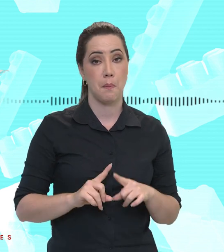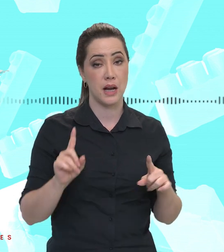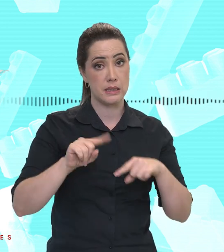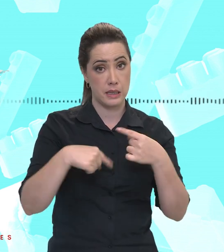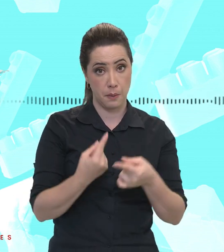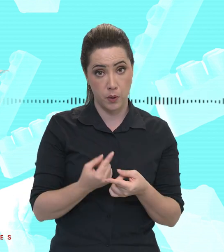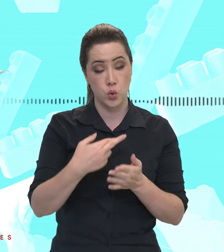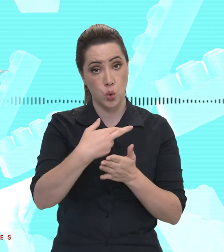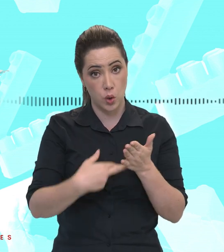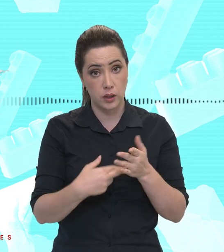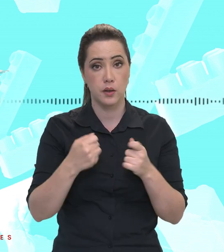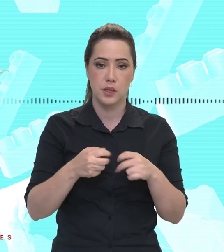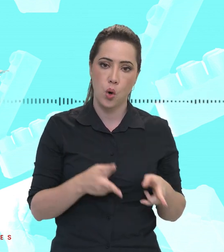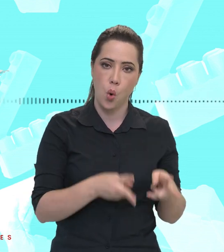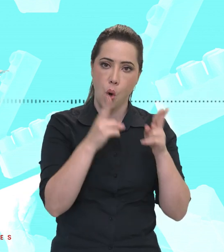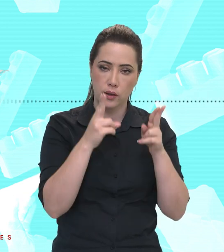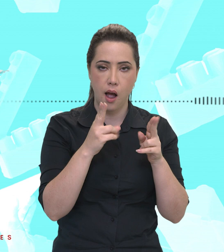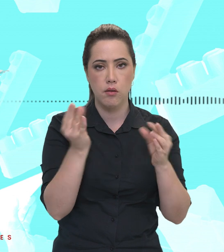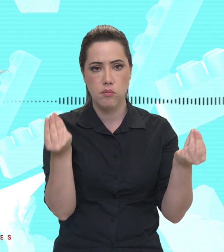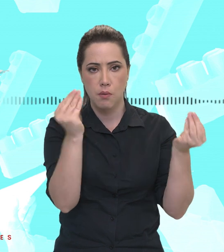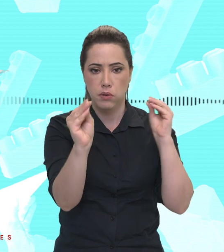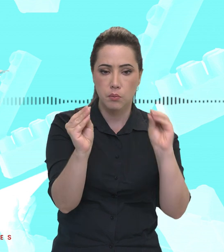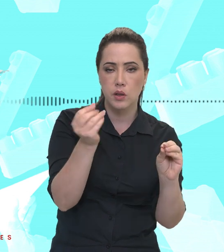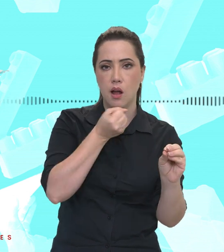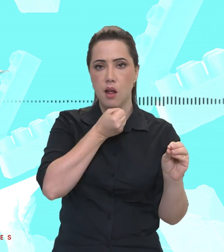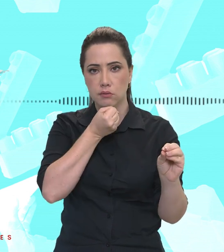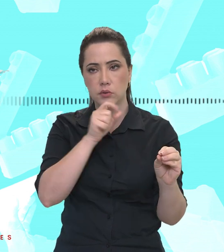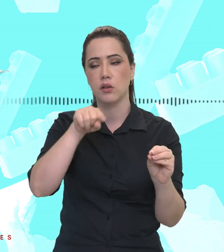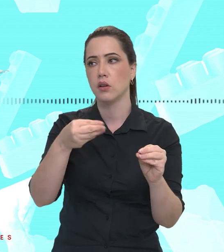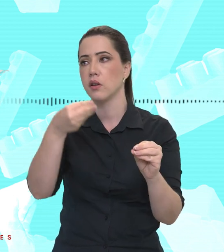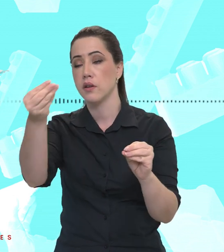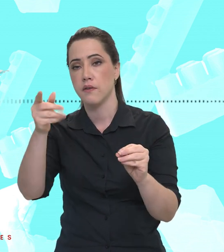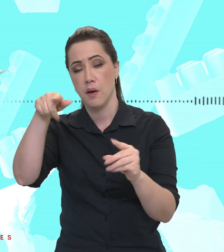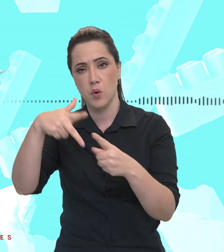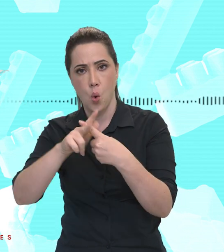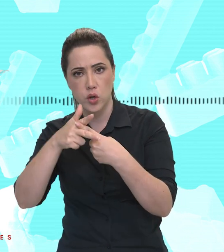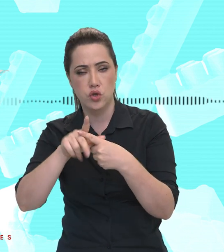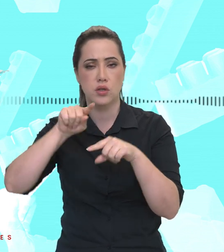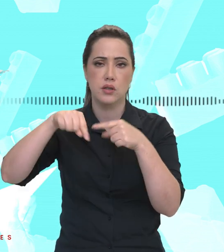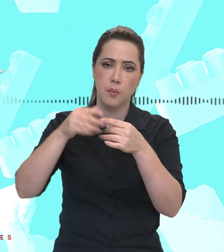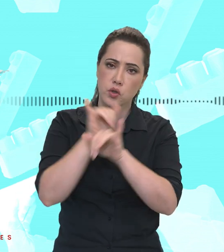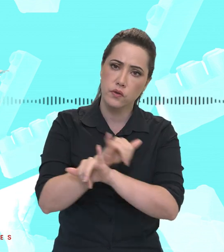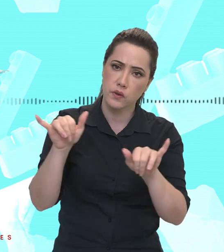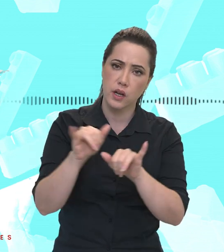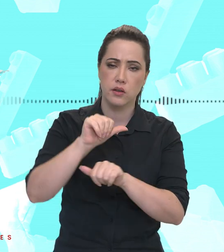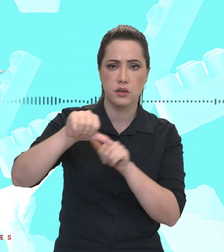[Patrícia] Depois do roteiro, ainda tem o trabalho de cortar e montar as entrevistas, fazer a locução, enviar ao sonoplasta, revisar, enviar para divulgação, acompanhar a transcrição